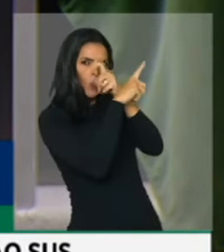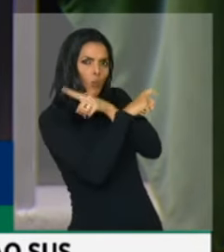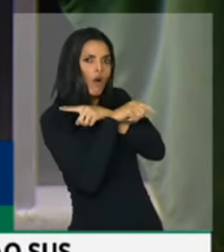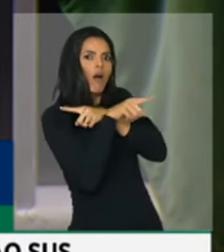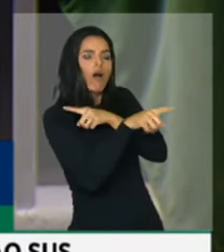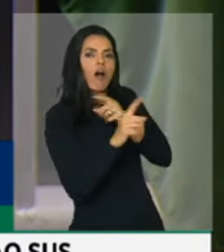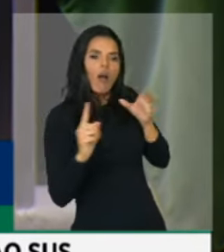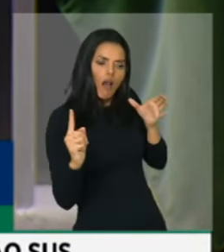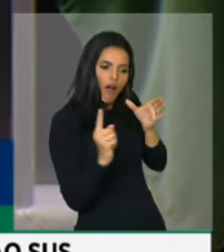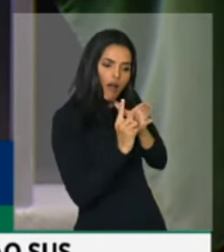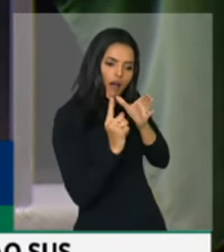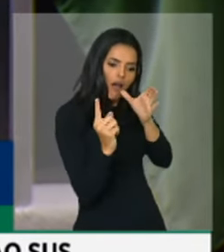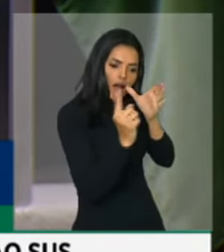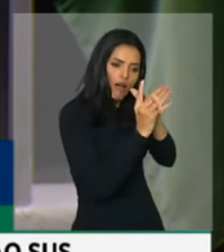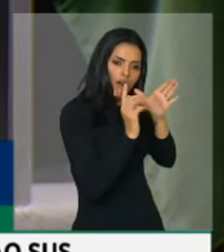LUGAR TODOS OS OPOSITORES DA DITADURA E DAR INÍCIO AO